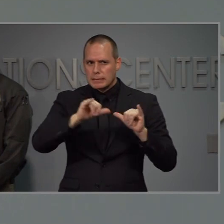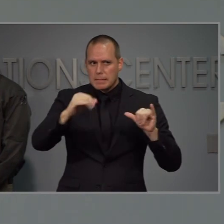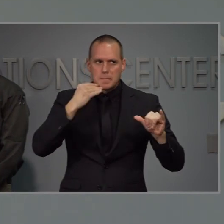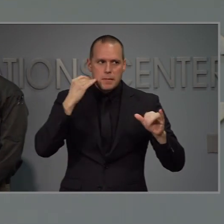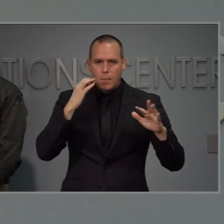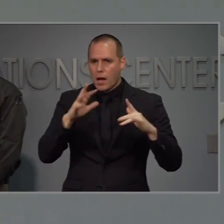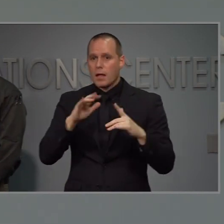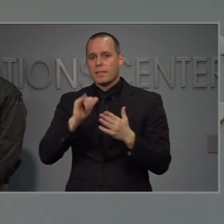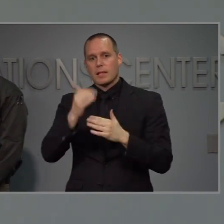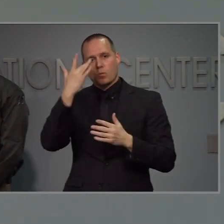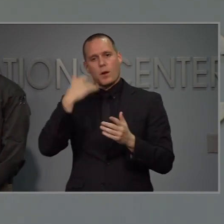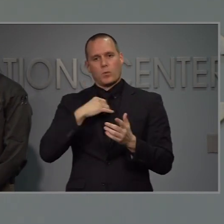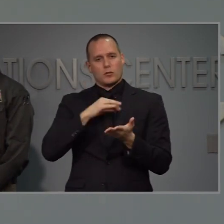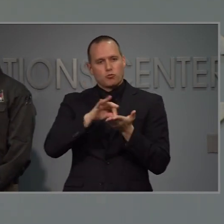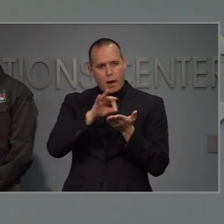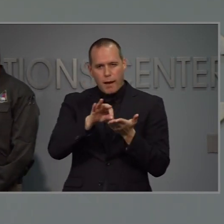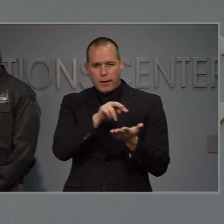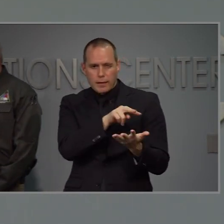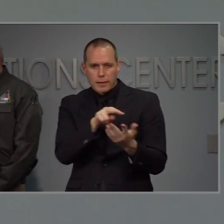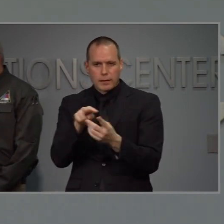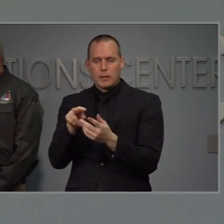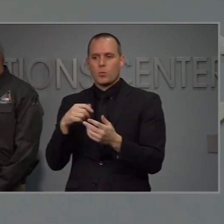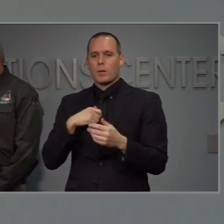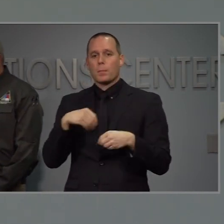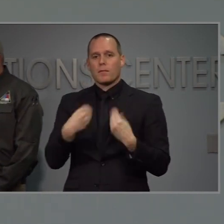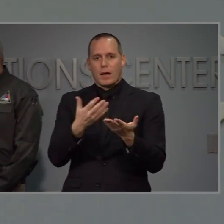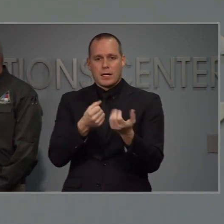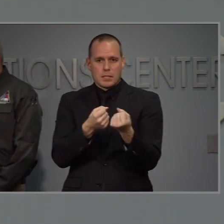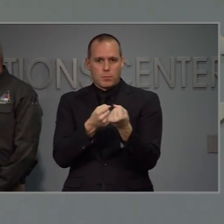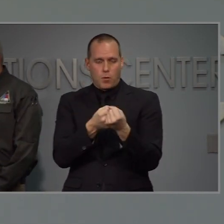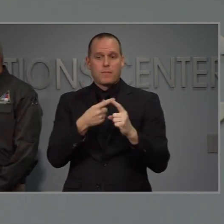arduo trabajo y continuamos cerciorarnos de que estamos